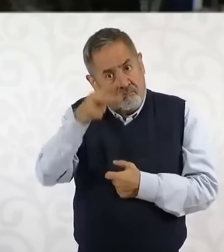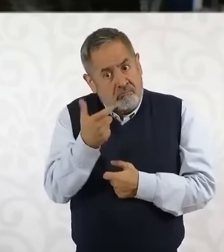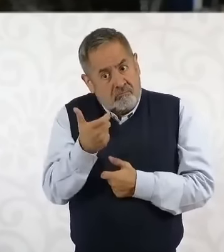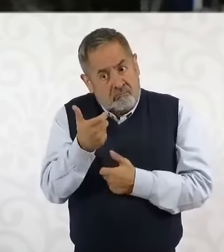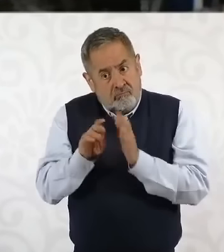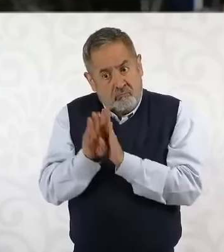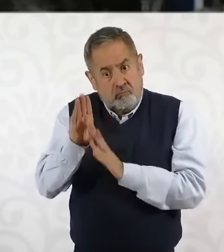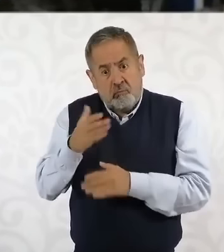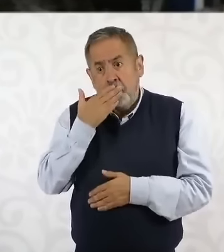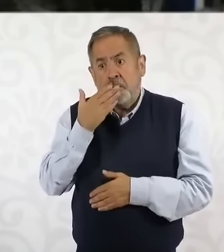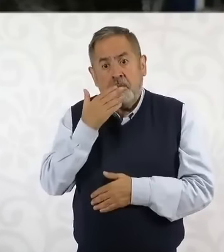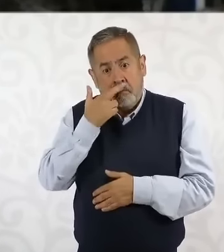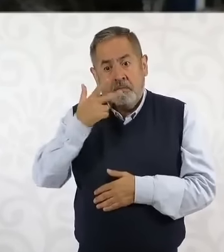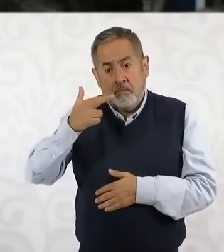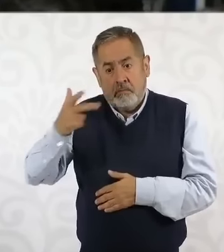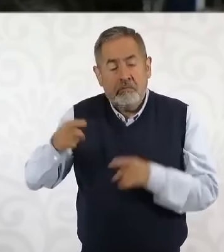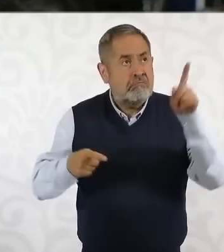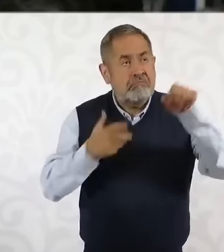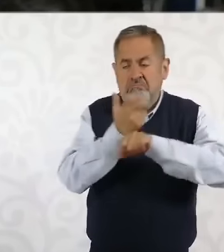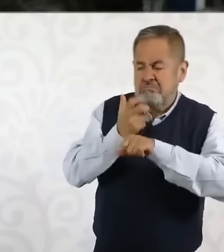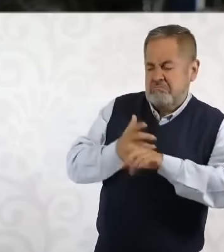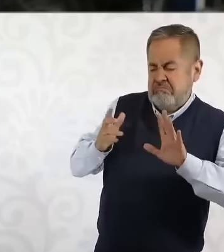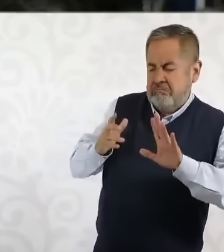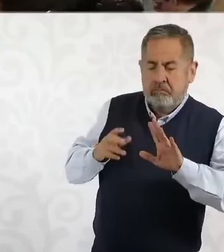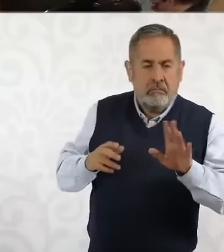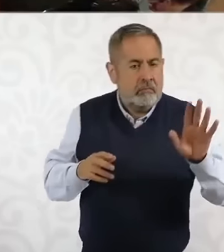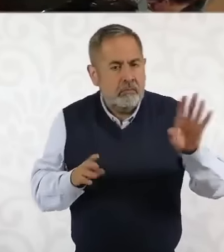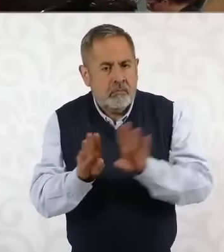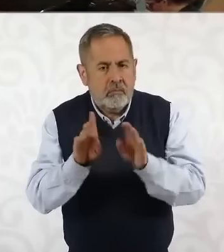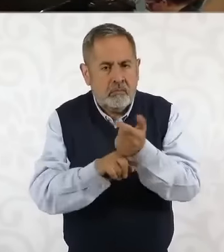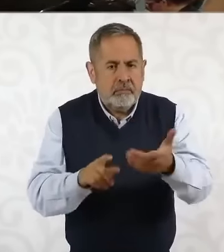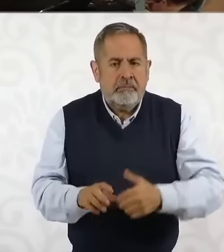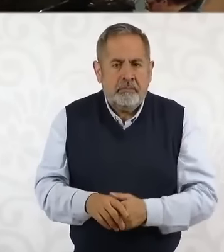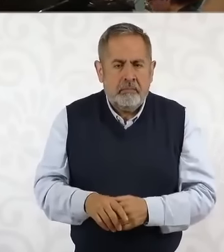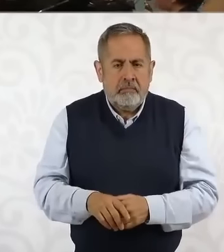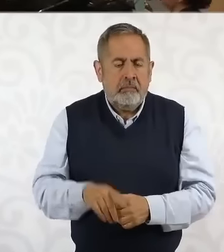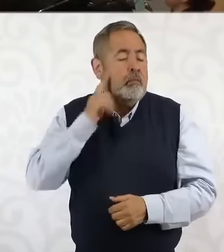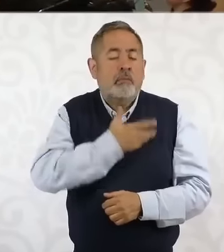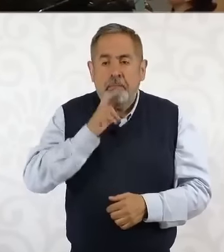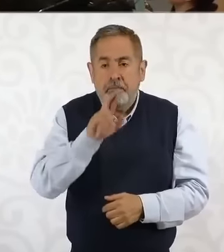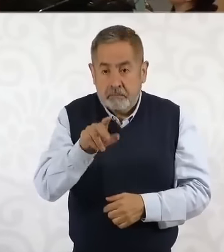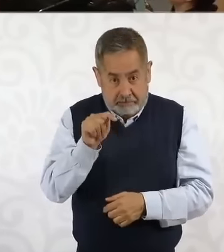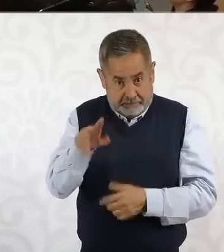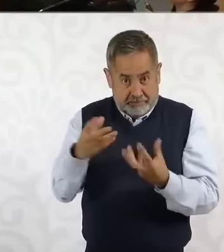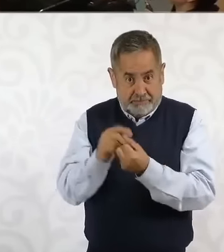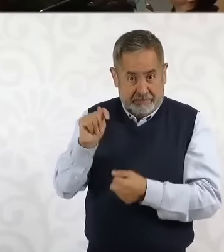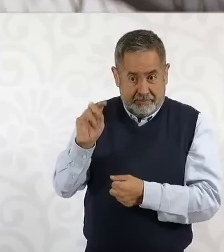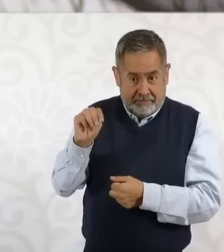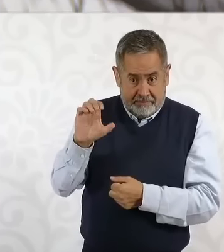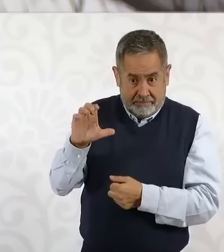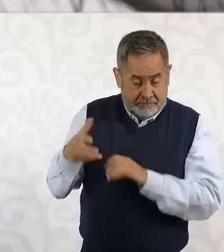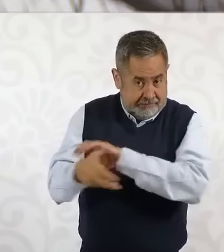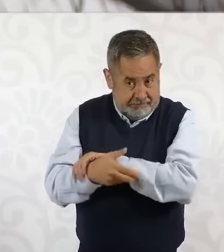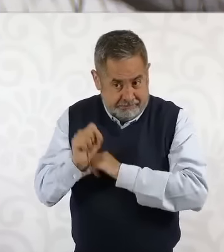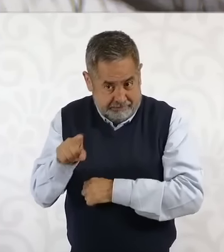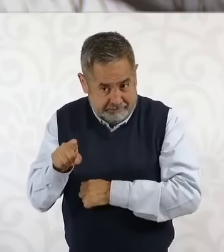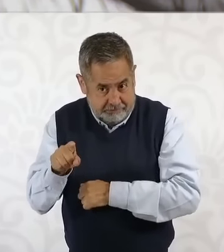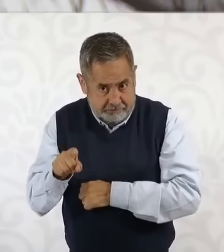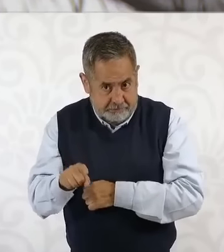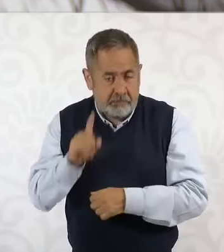planteado ahora que Estados Unidos eh ah vinculado con el tratado? Sí, con con el TEMEC. Bueno,